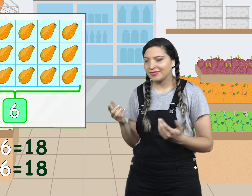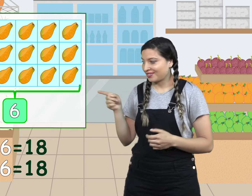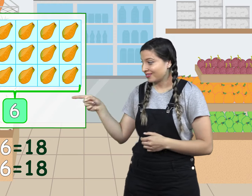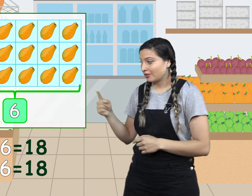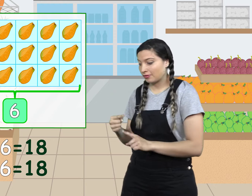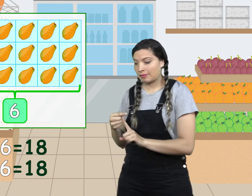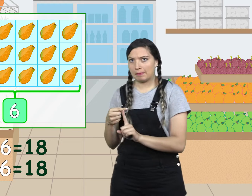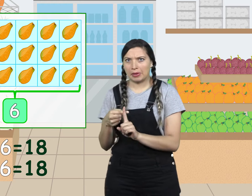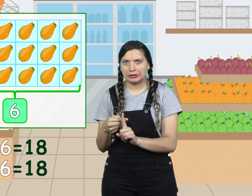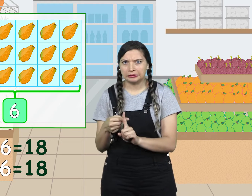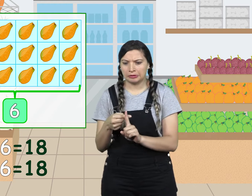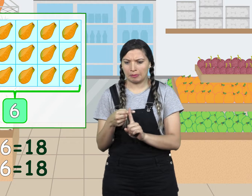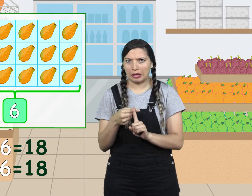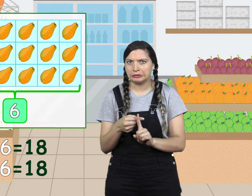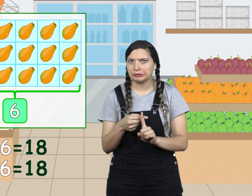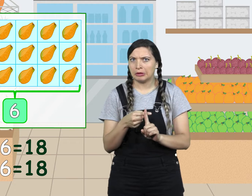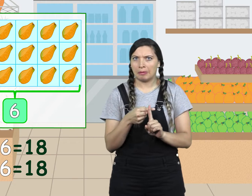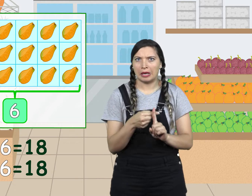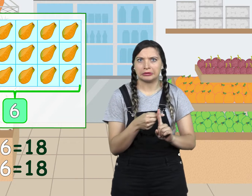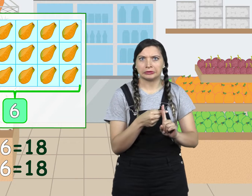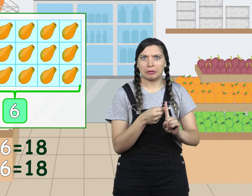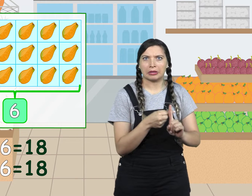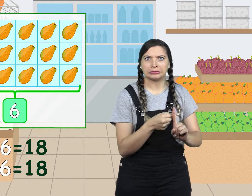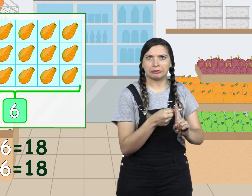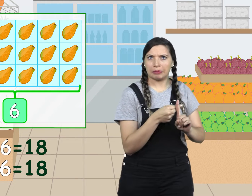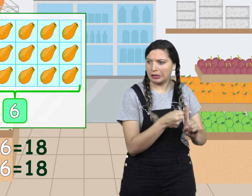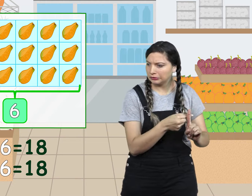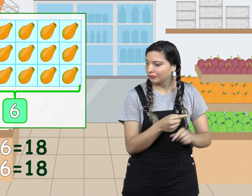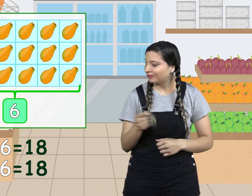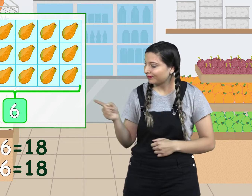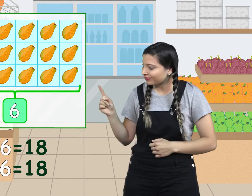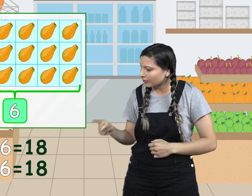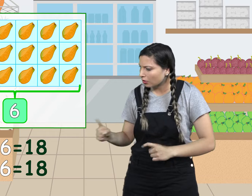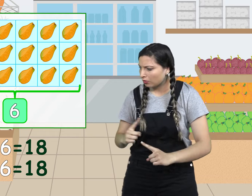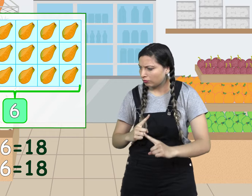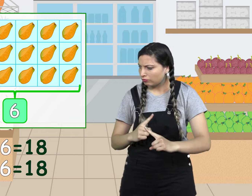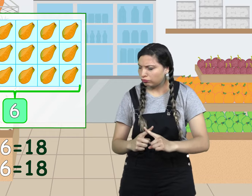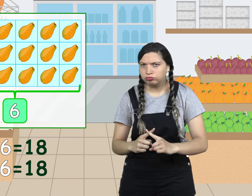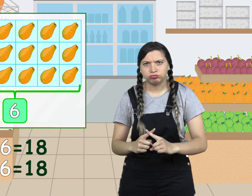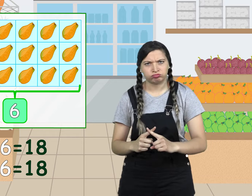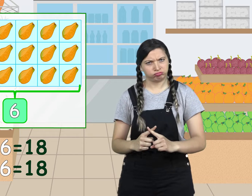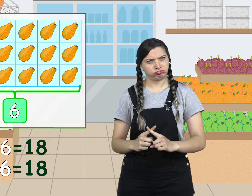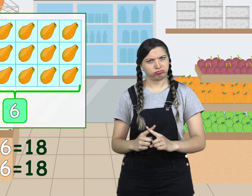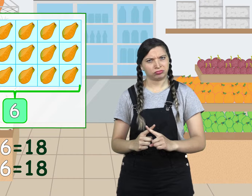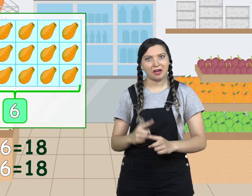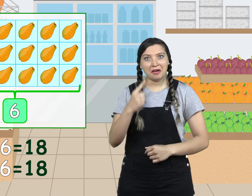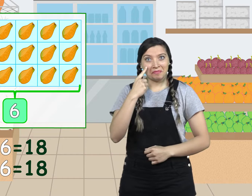Como ven, en el primero hicimos la suma de cada papaya, mientras que en el segundo hicimos la multiplicación.